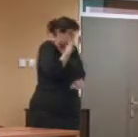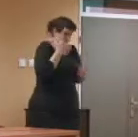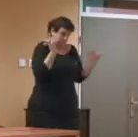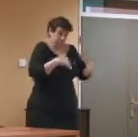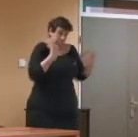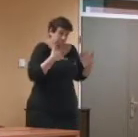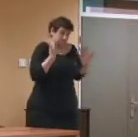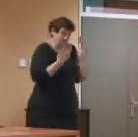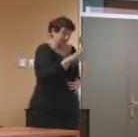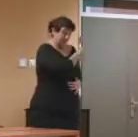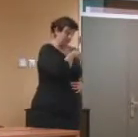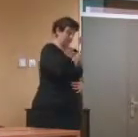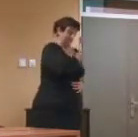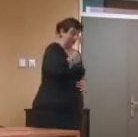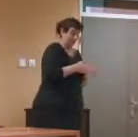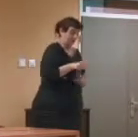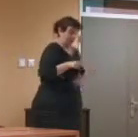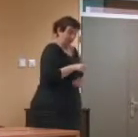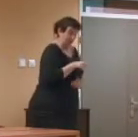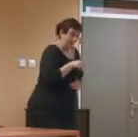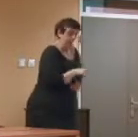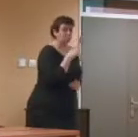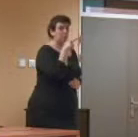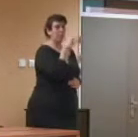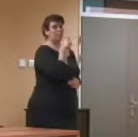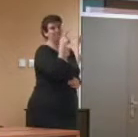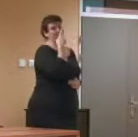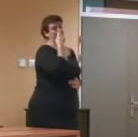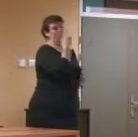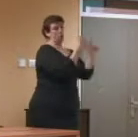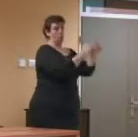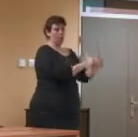es con la que hablaba. Pero bueno, Eduardo Zaplana